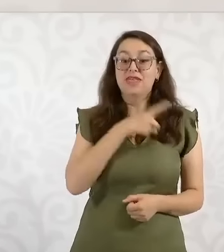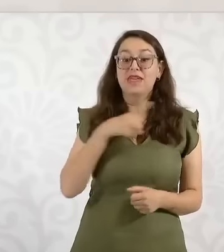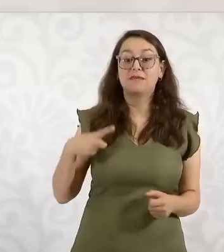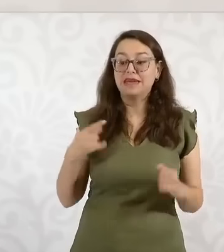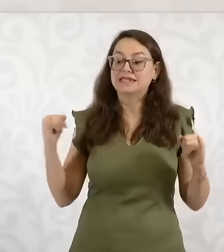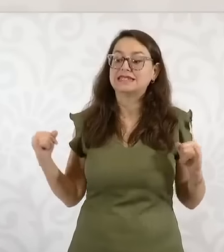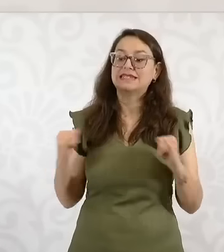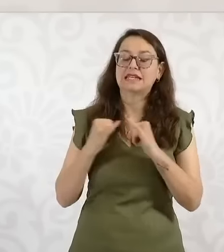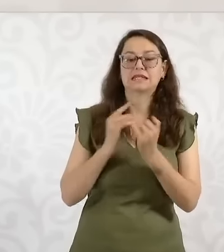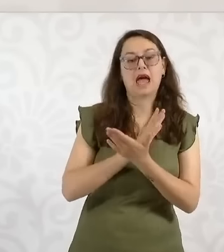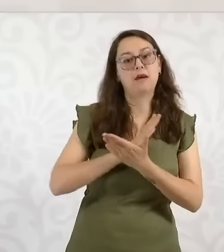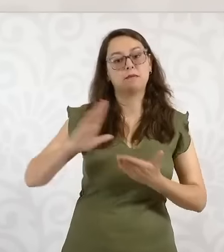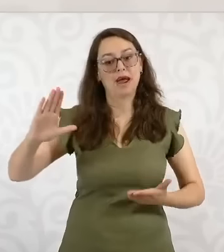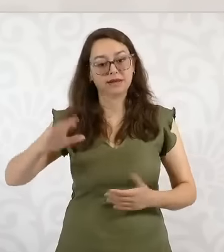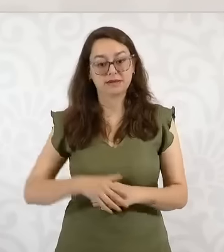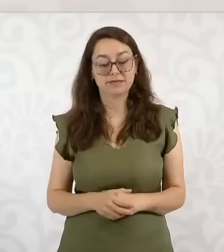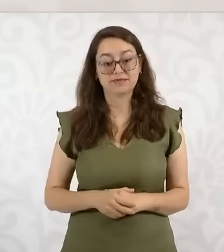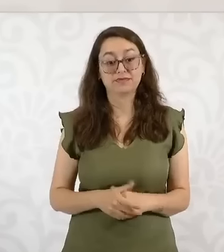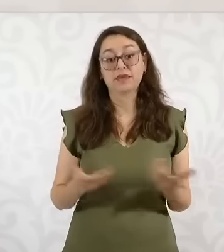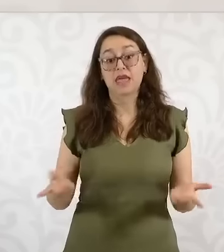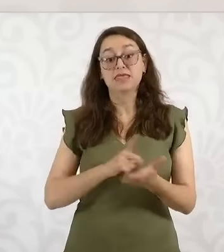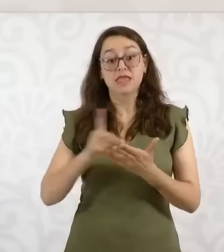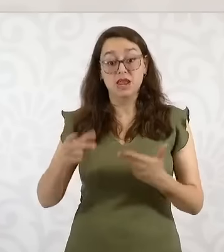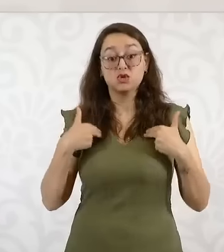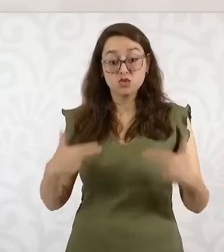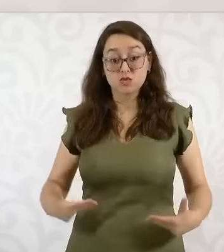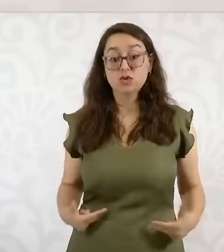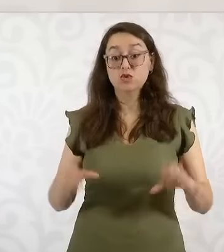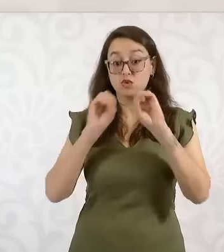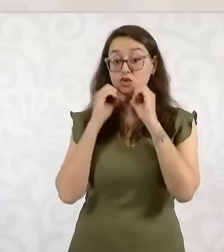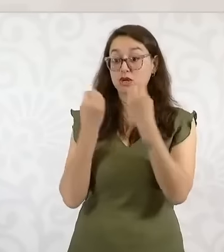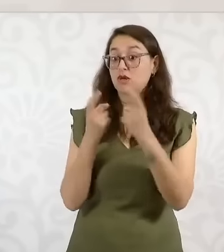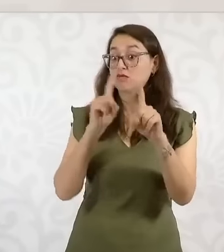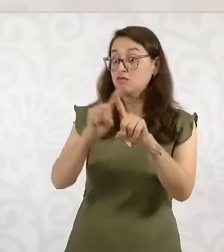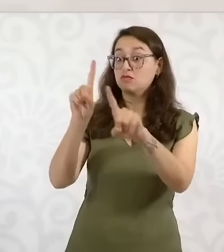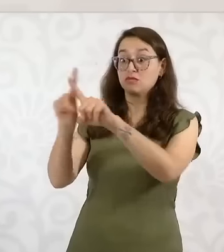las organizaciones de derechos humanos, que muchas de ellas pues ha habido eh desencuentros, digamos,